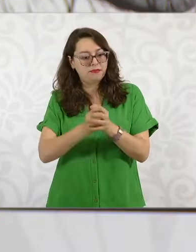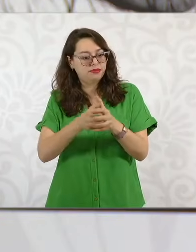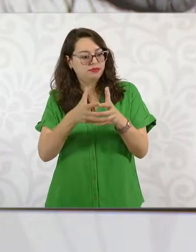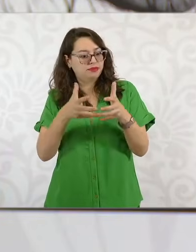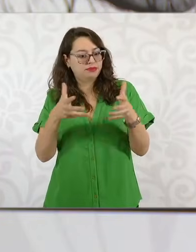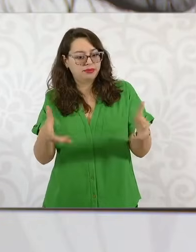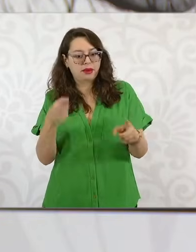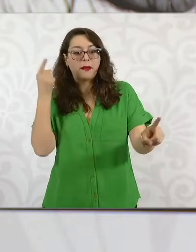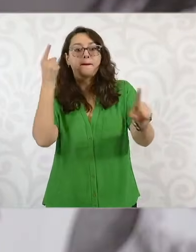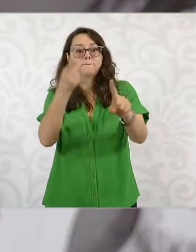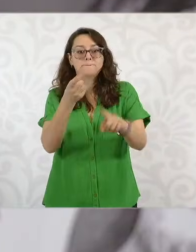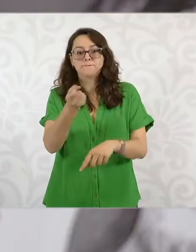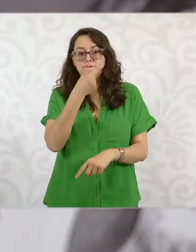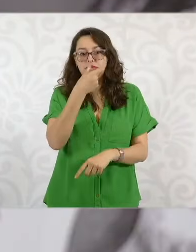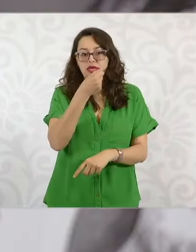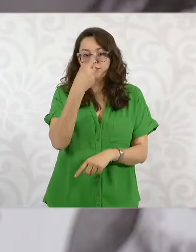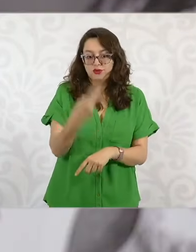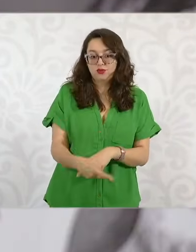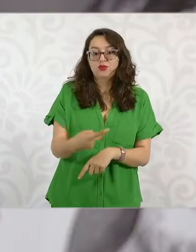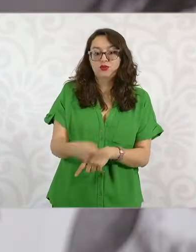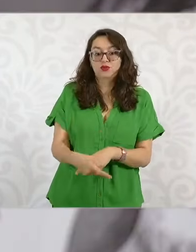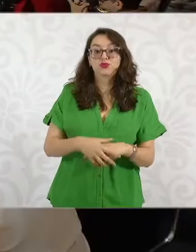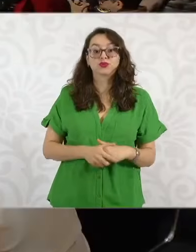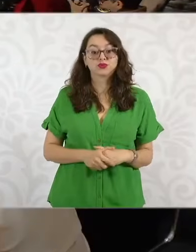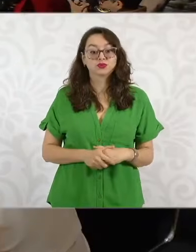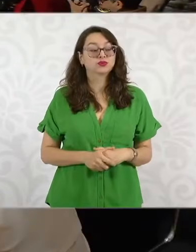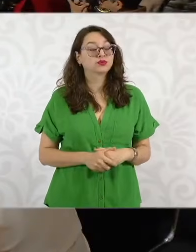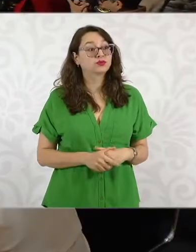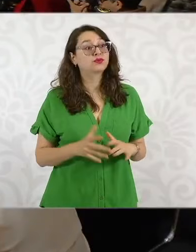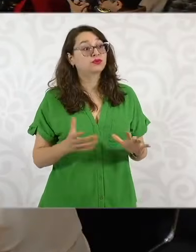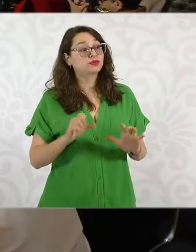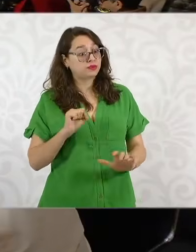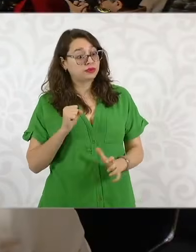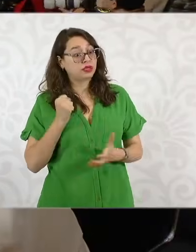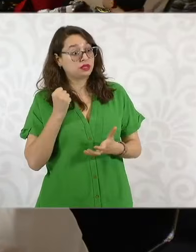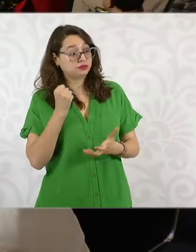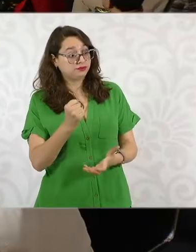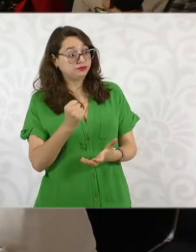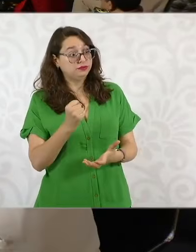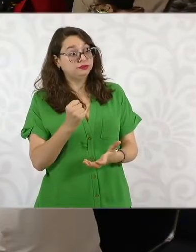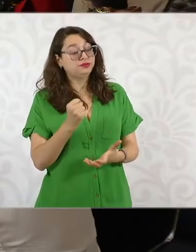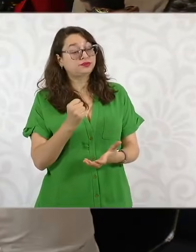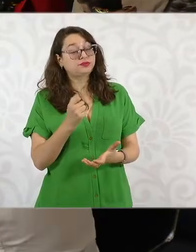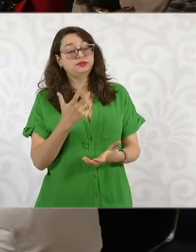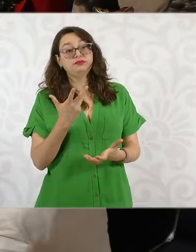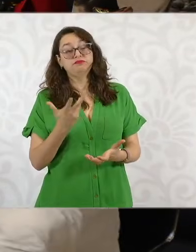medicamentos que se produzcan aquí. Con esta inversión se podría decir que se mantendrían los